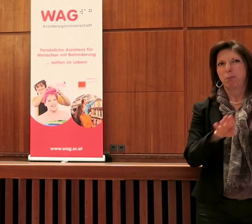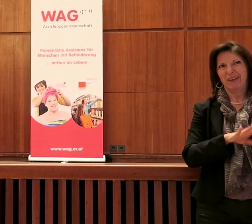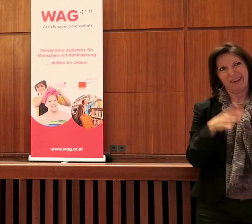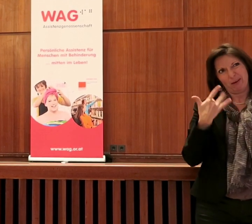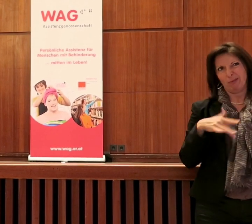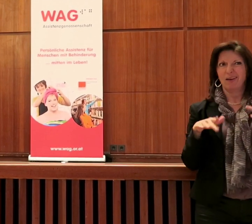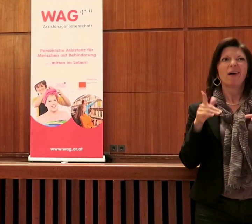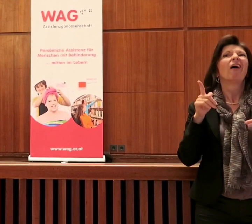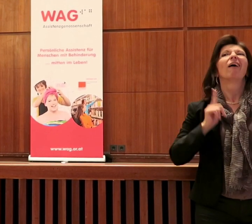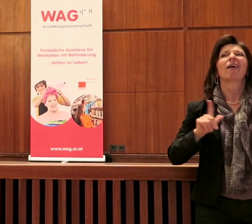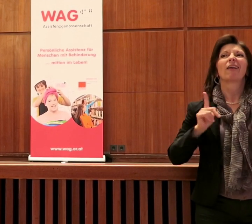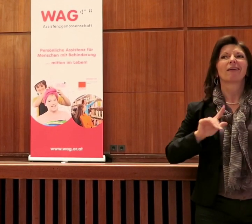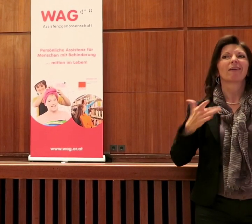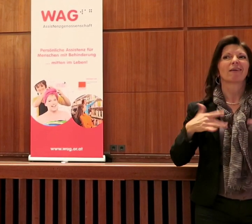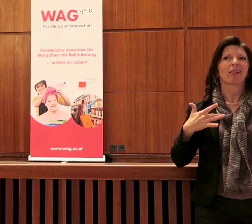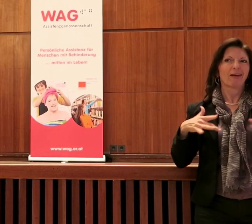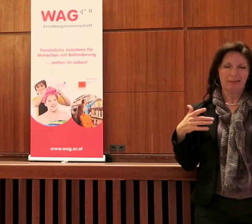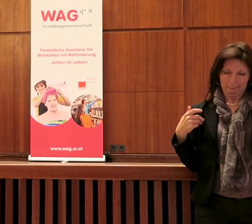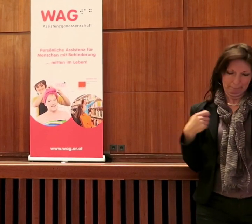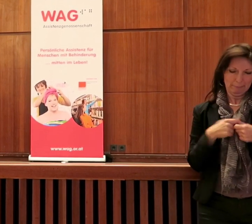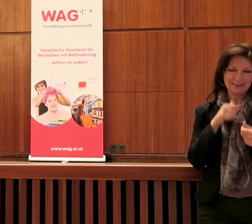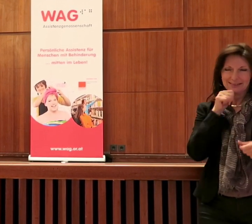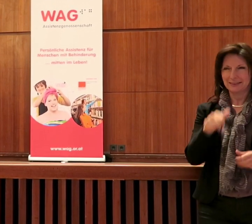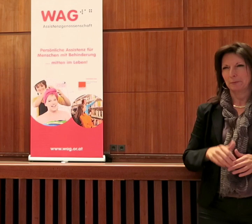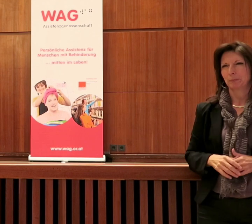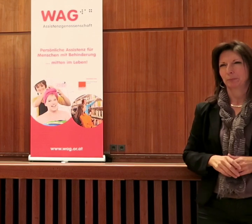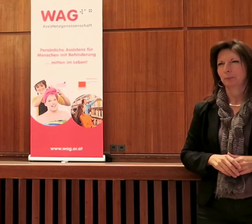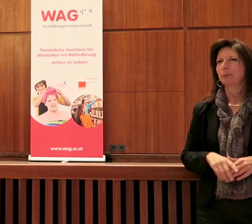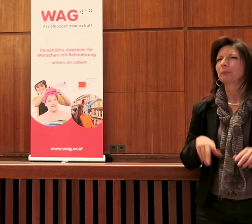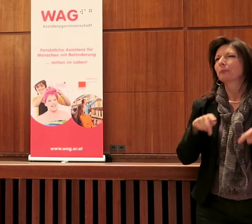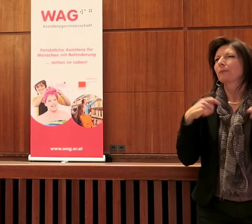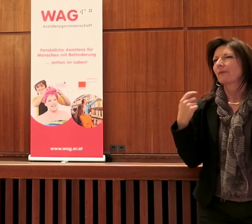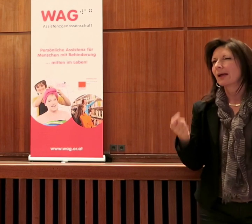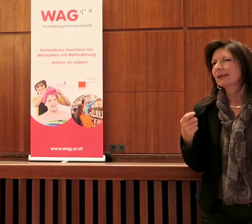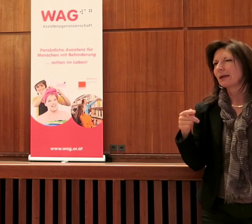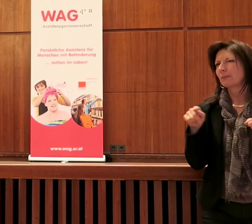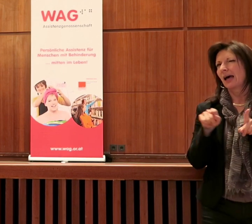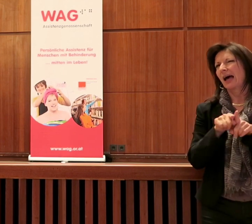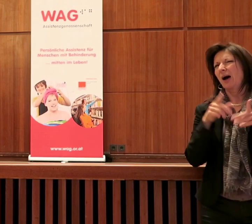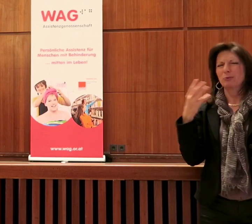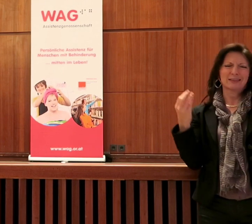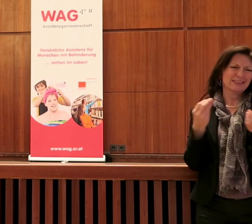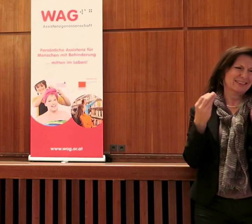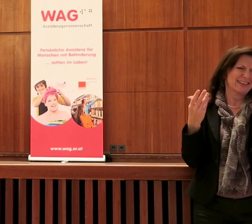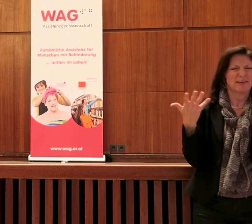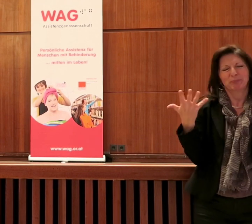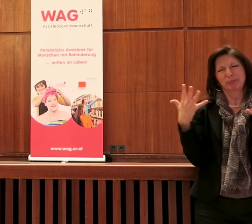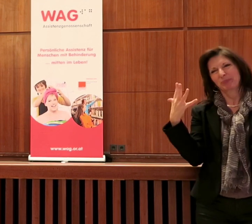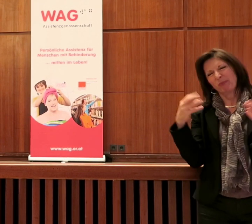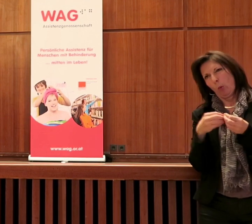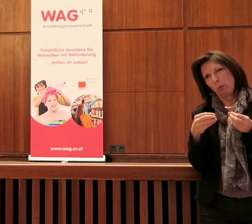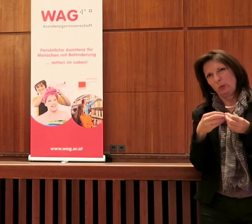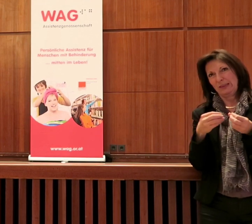[Lachen] Es gibt dann natürlich auch total blöde Sachen wo man als Blinder mit Blindenstock hängen bleibt.